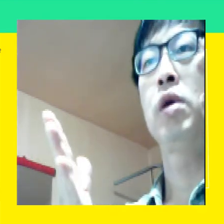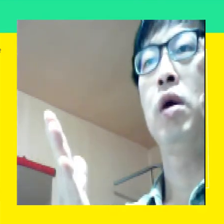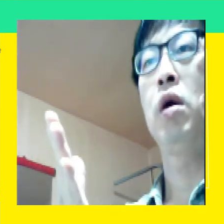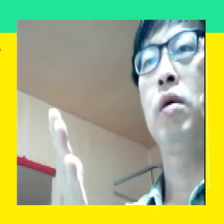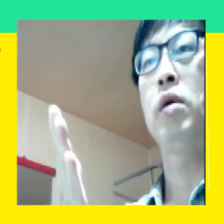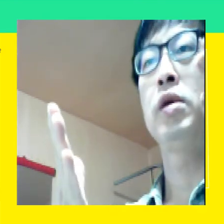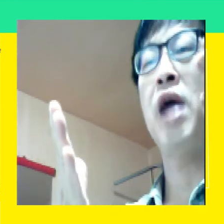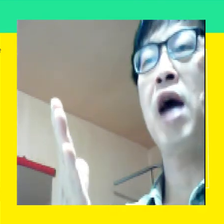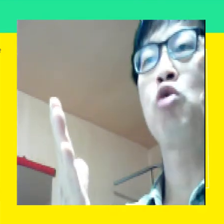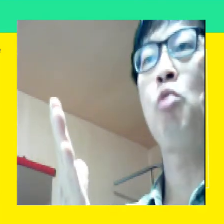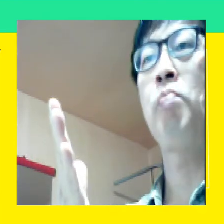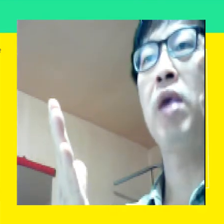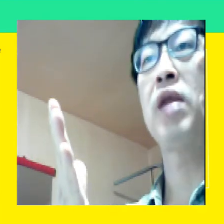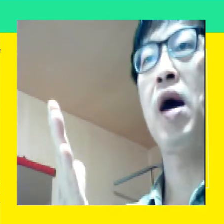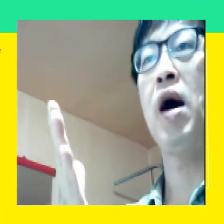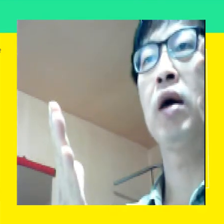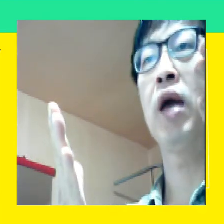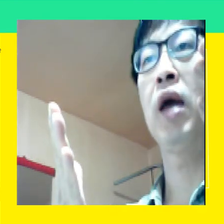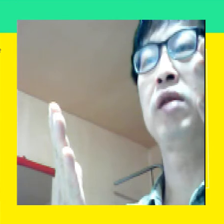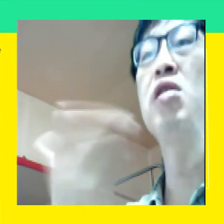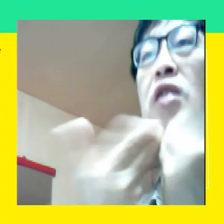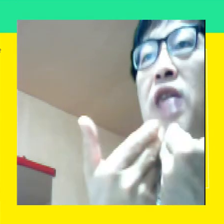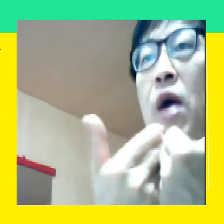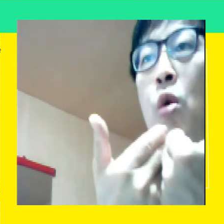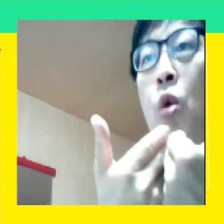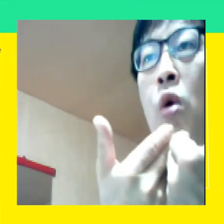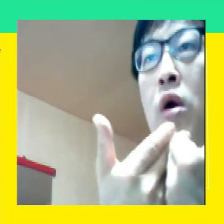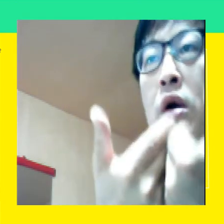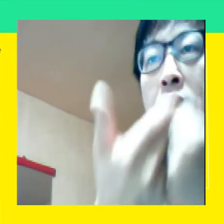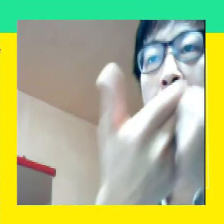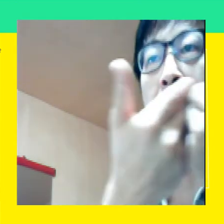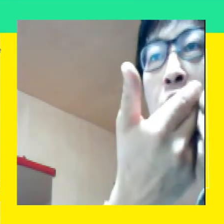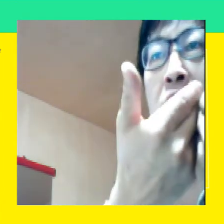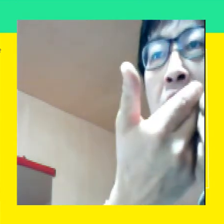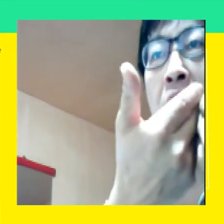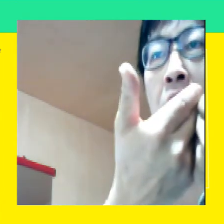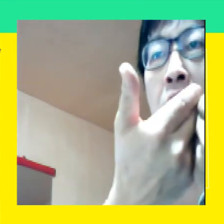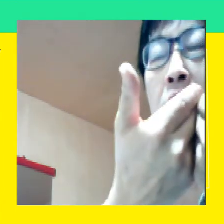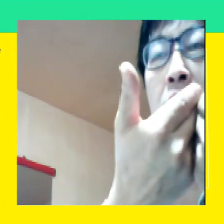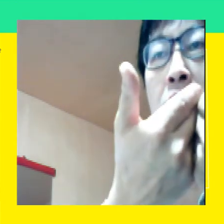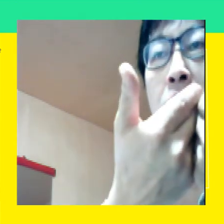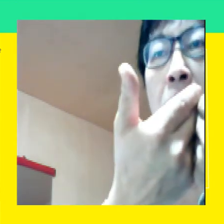양손바닥의 등을 대고...